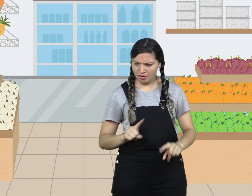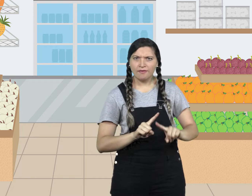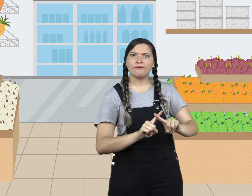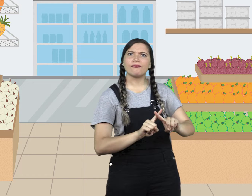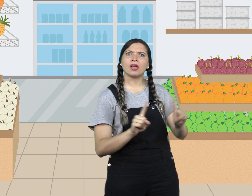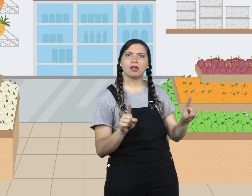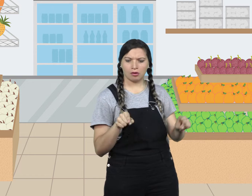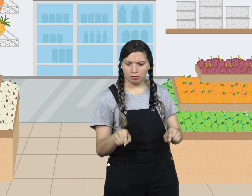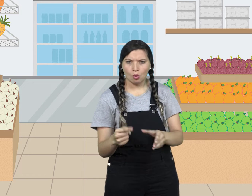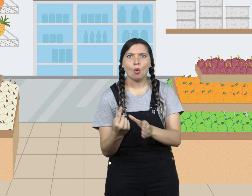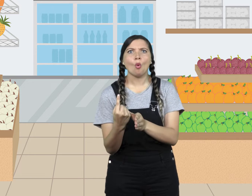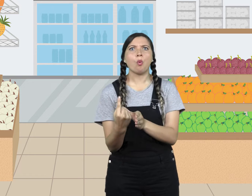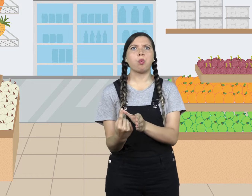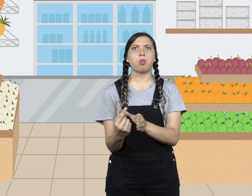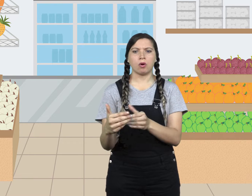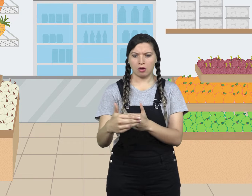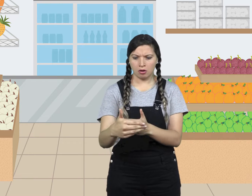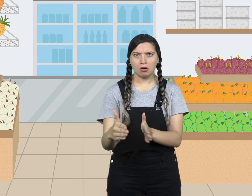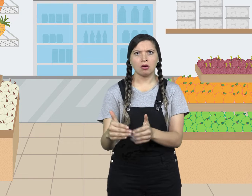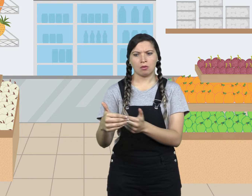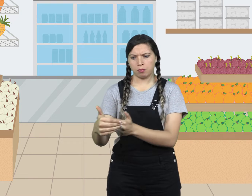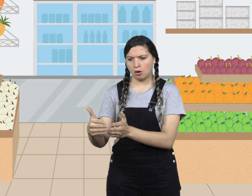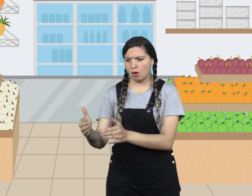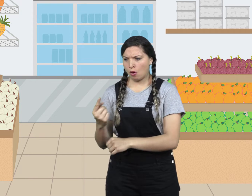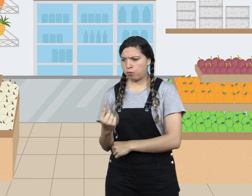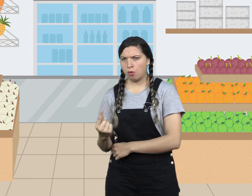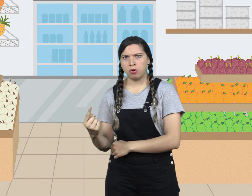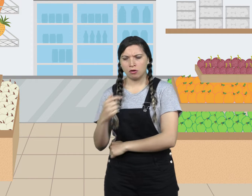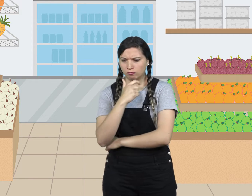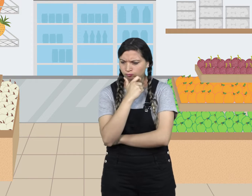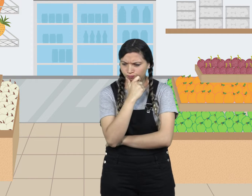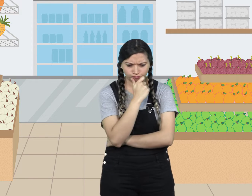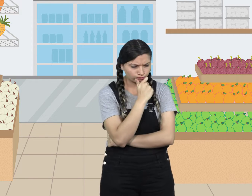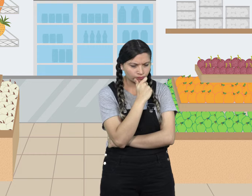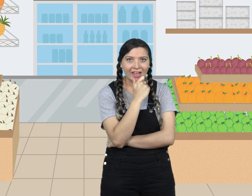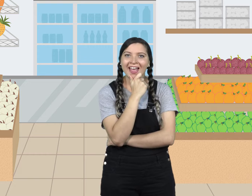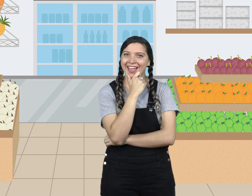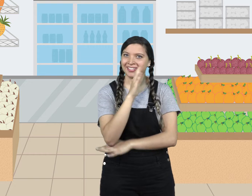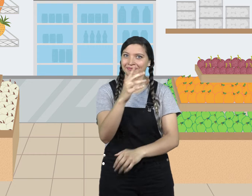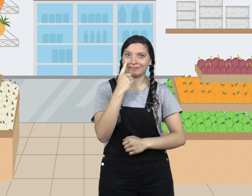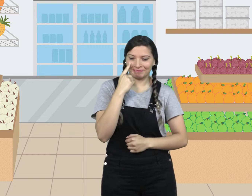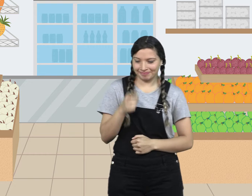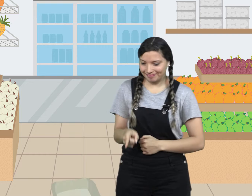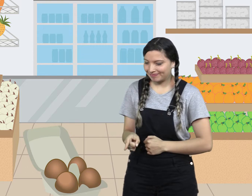Sin embargo, aquí veo algo muy diferente. Veo que aquí están organizados los huevos es por cada caja, veamos.